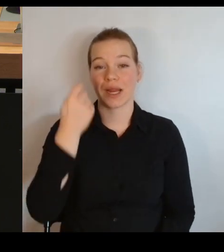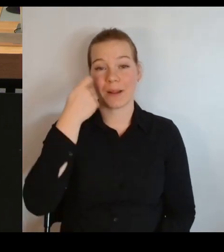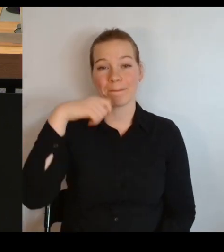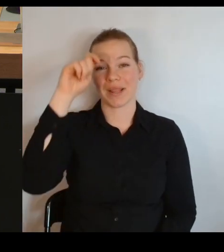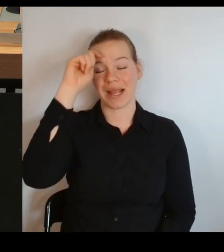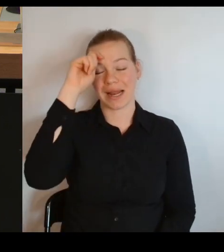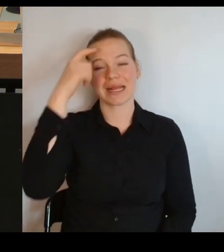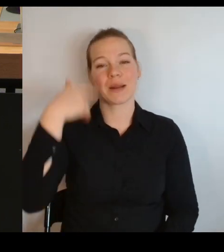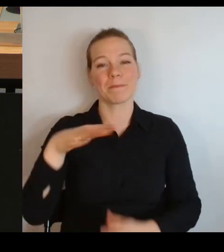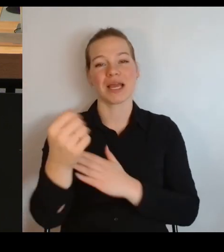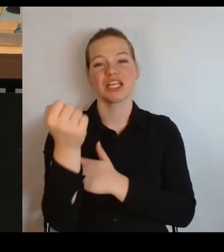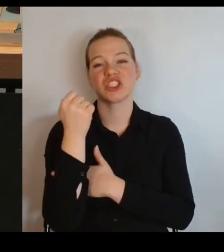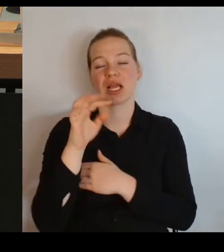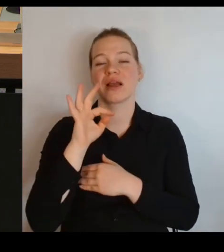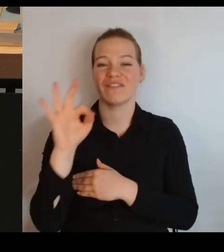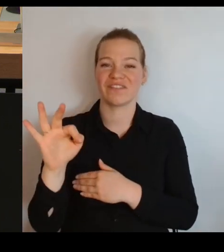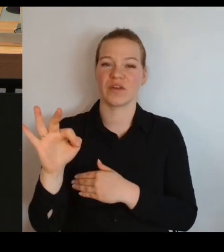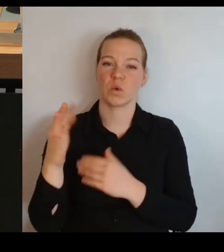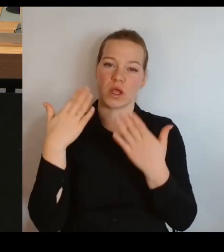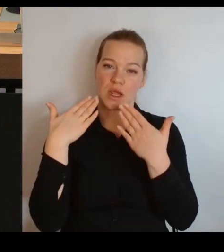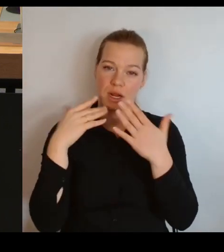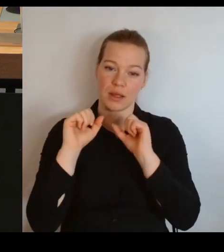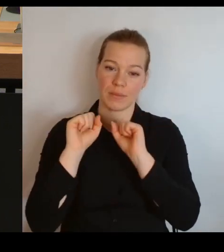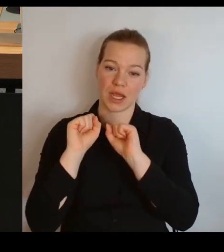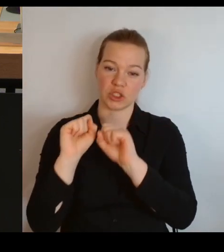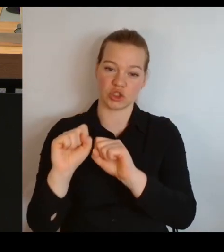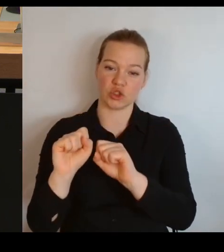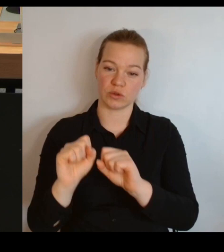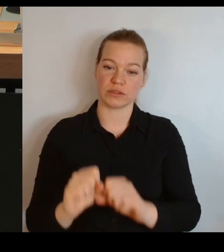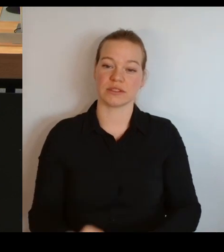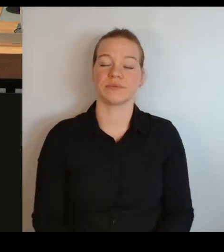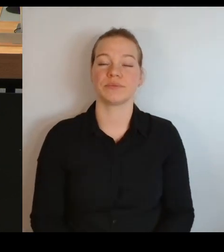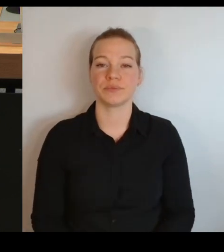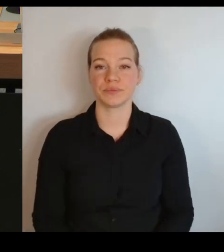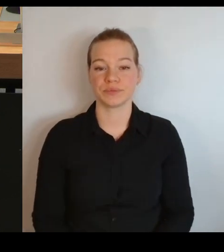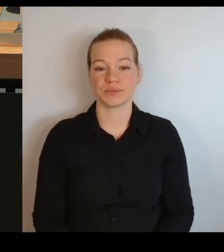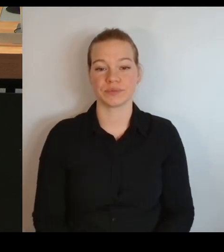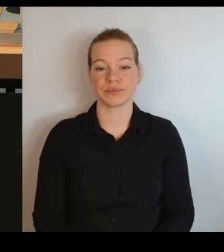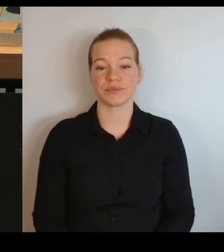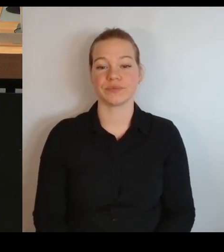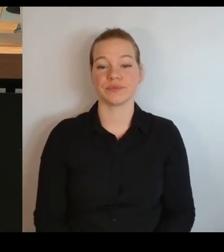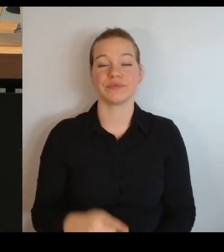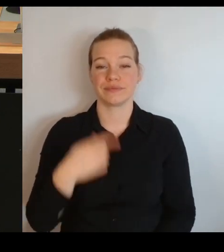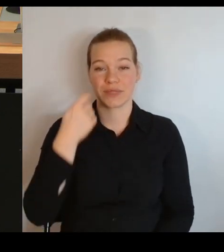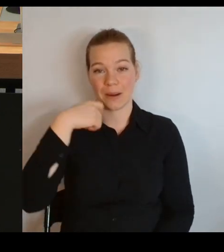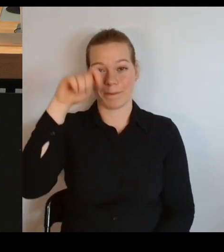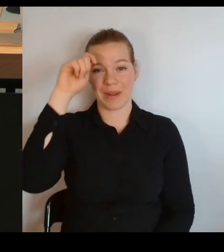Dabei spielt die Wasserversorgung in Berlin eine entscheidende Rolle. Wir wollen nicht nur die Trinkwasserversorgung für die Zukunft